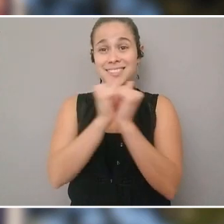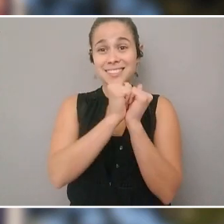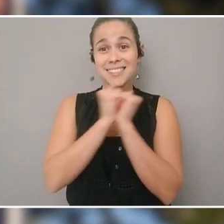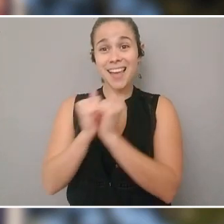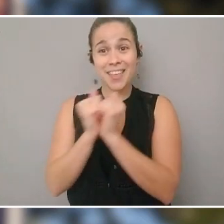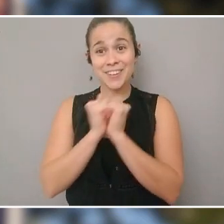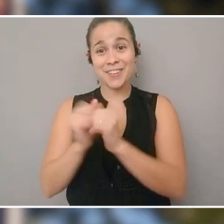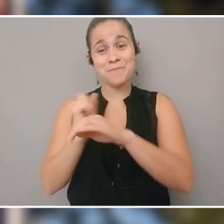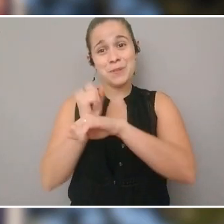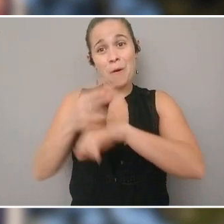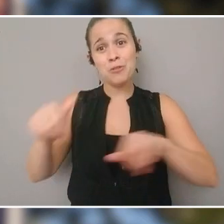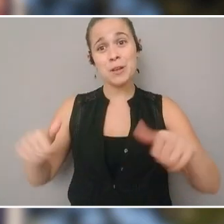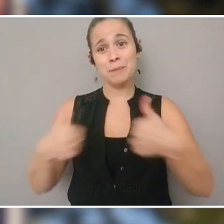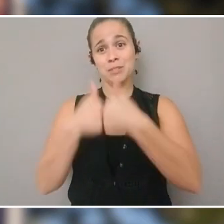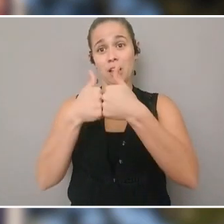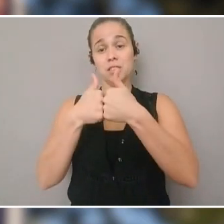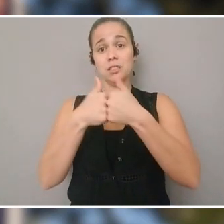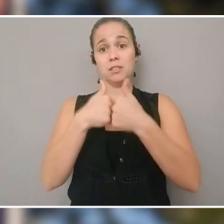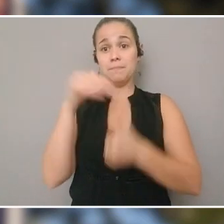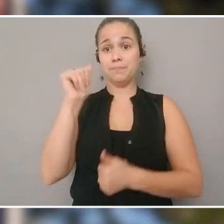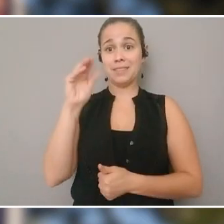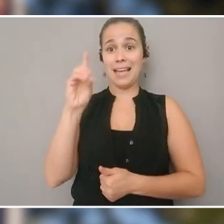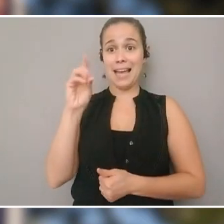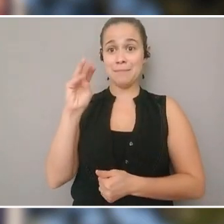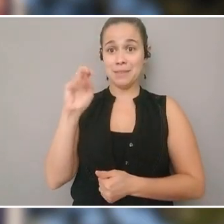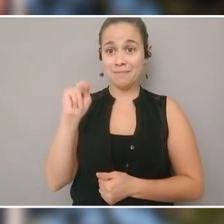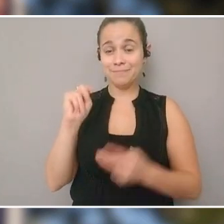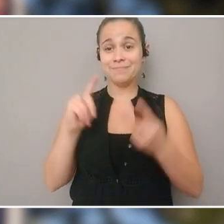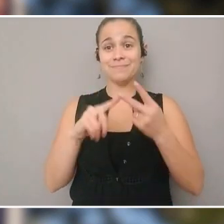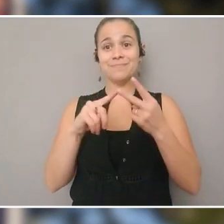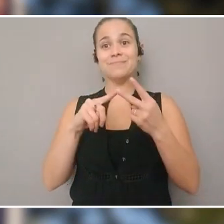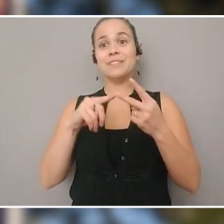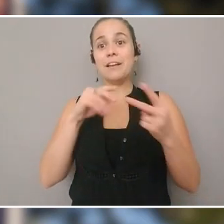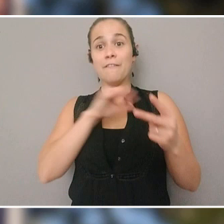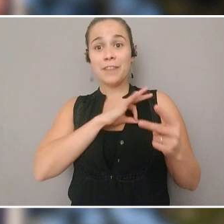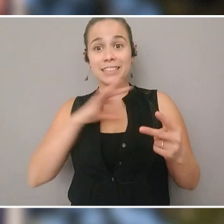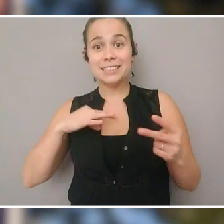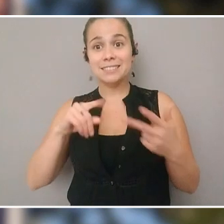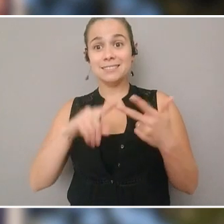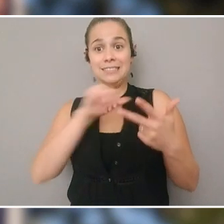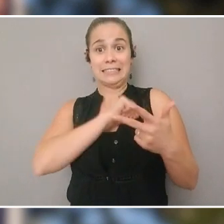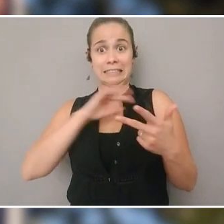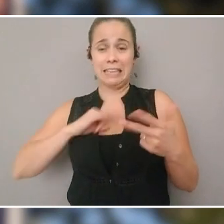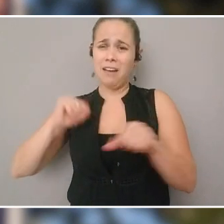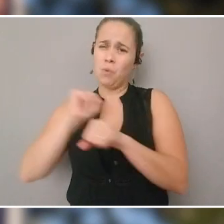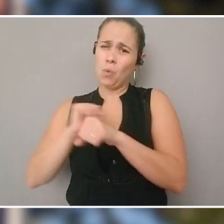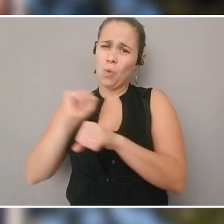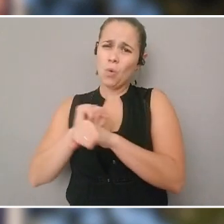ams. Administradores, profesores y personal